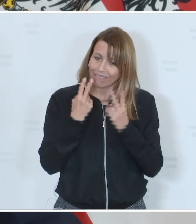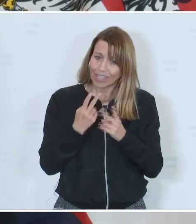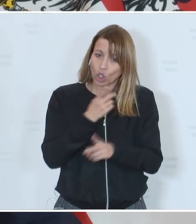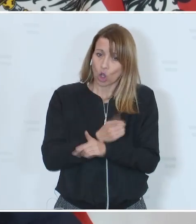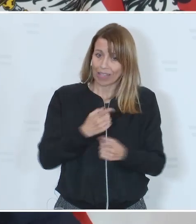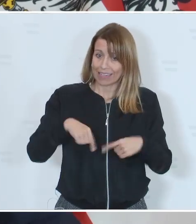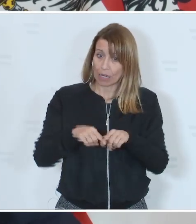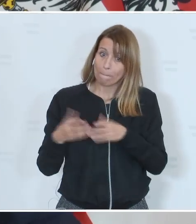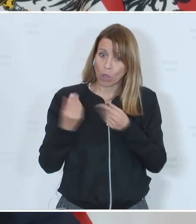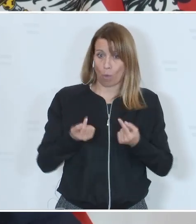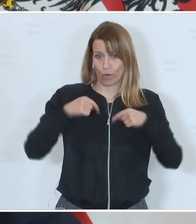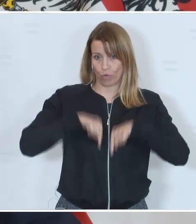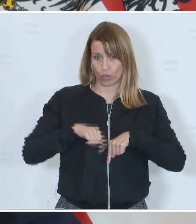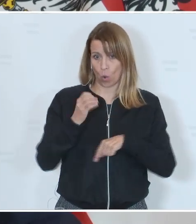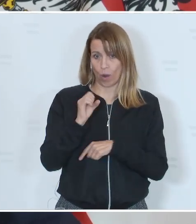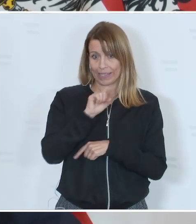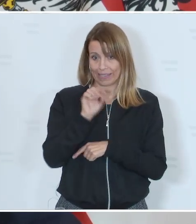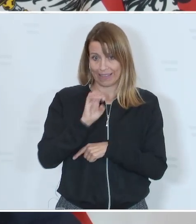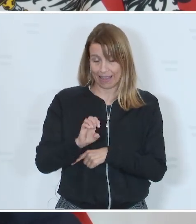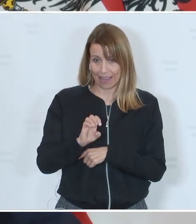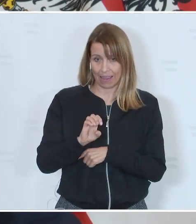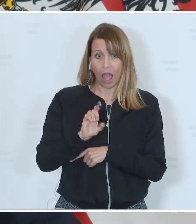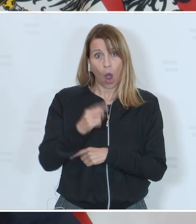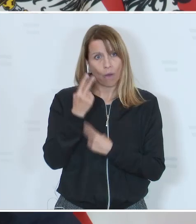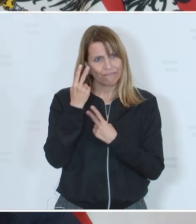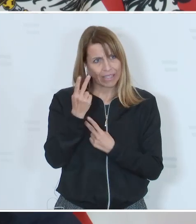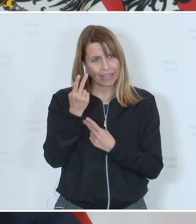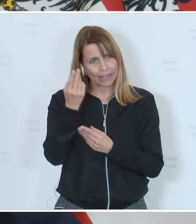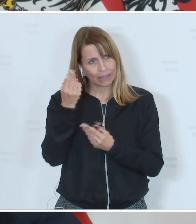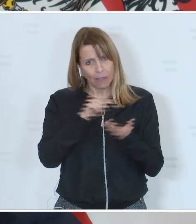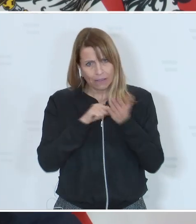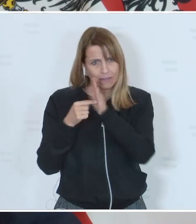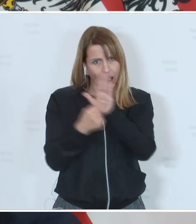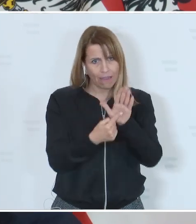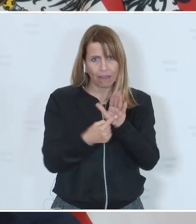ist ein wichtiges Signal, dass die Organisation an sich weiter funktionieren kann. Das ist jetzt